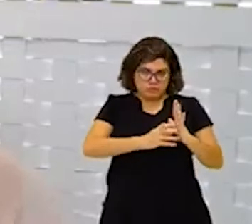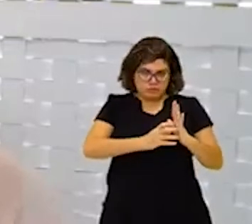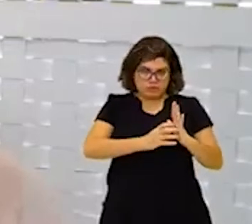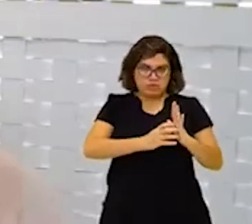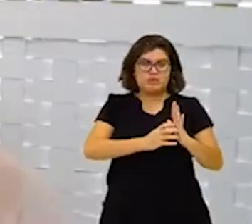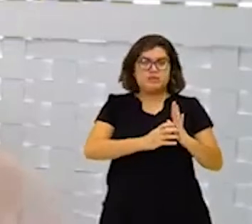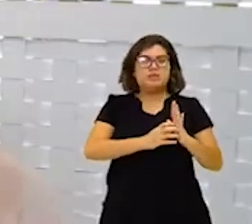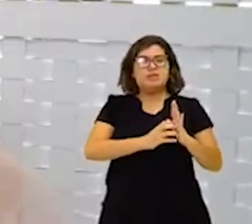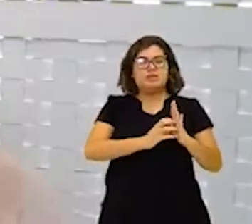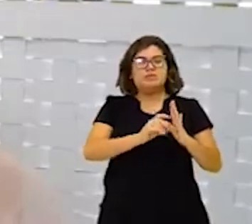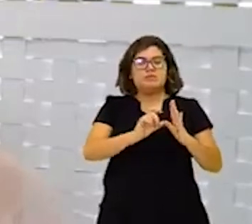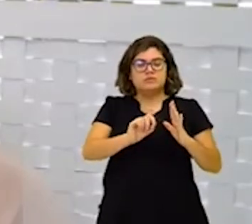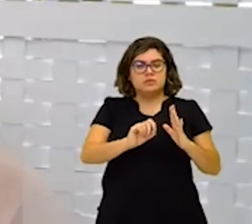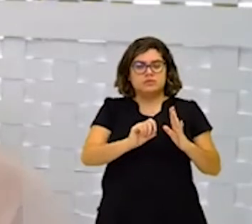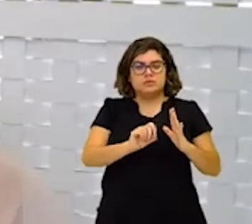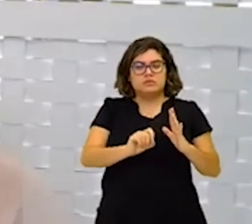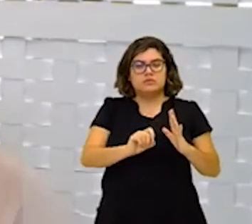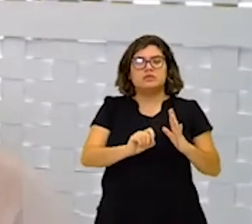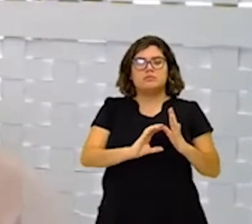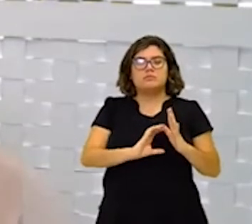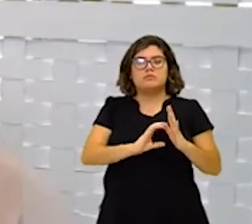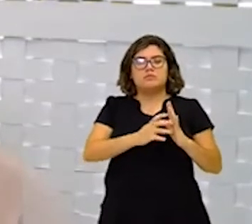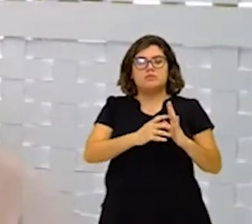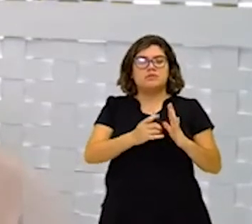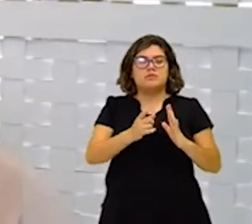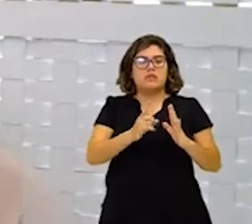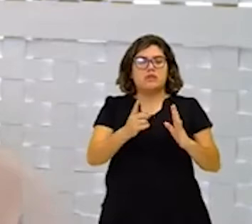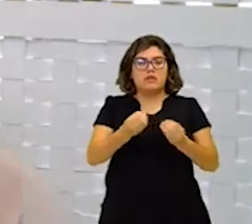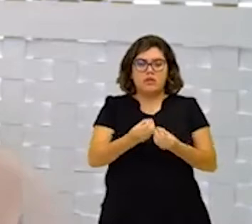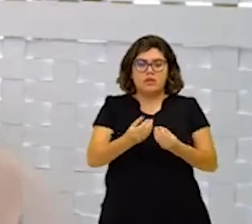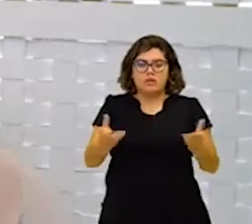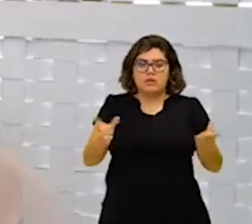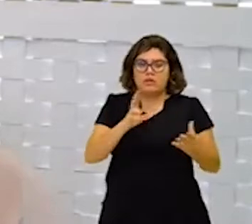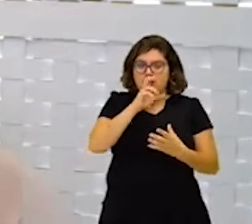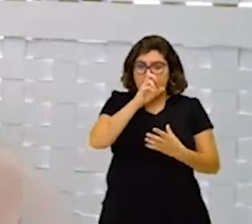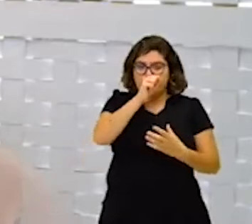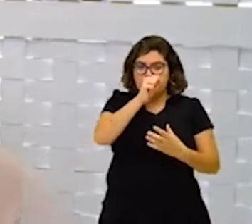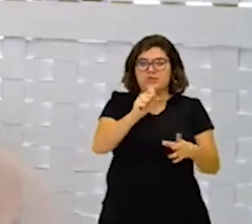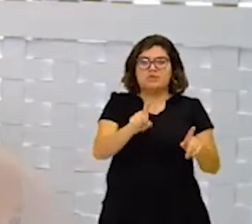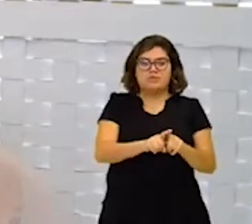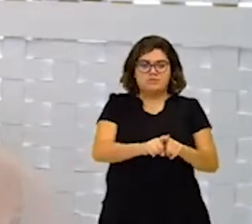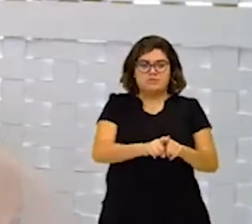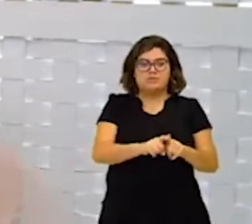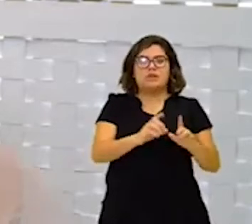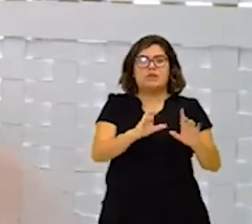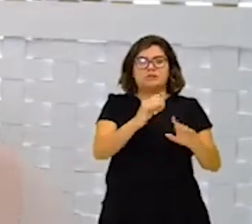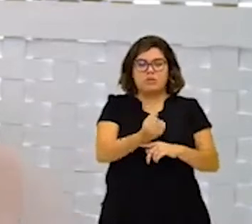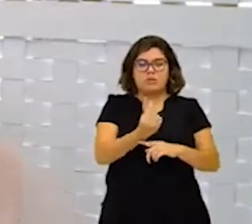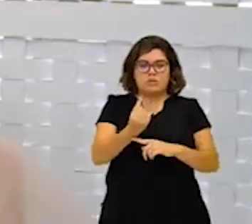desculpa para que os partidos uma Fortaleza no candidaturas autônomas mas sim uma recurso para